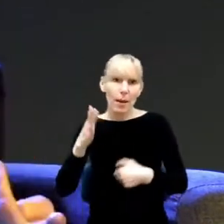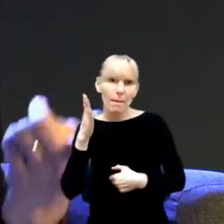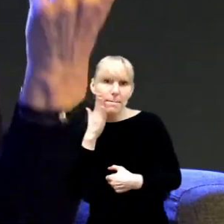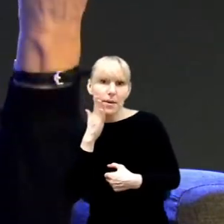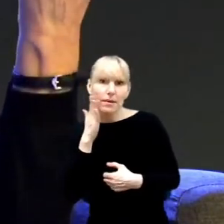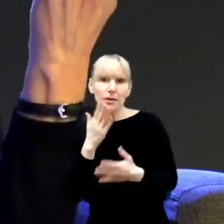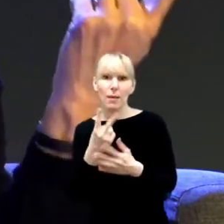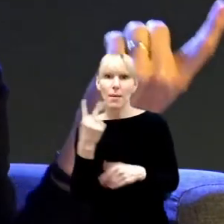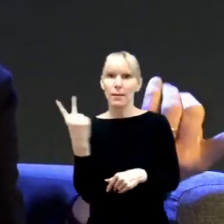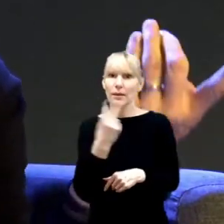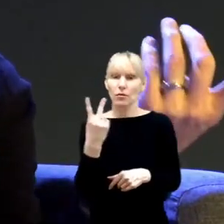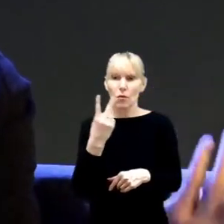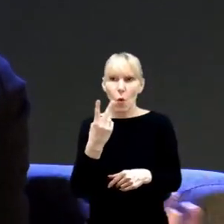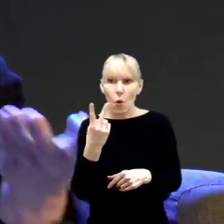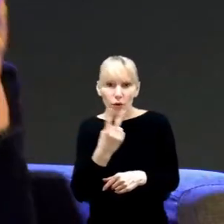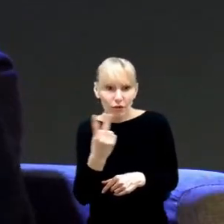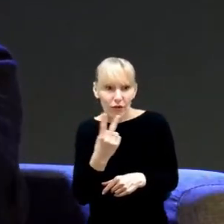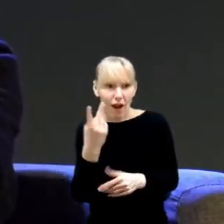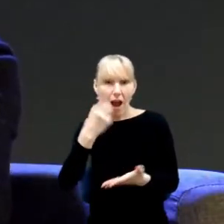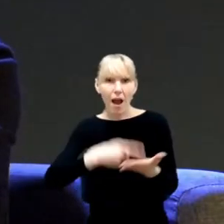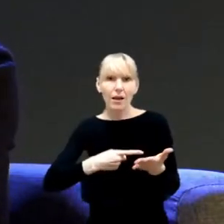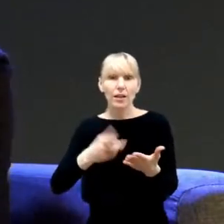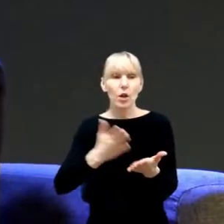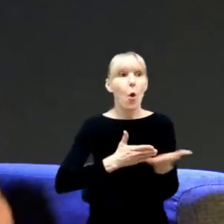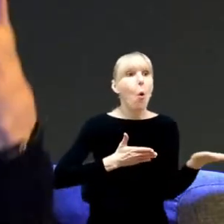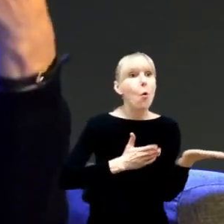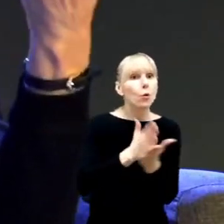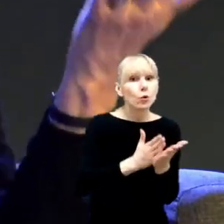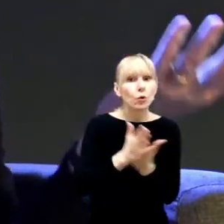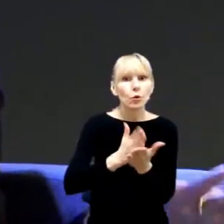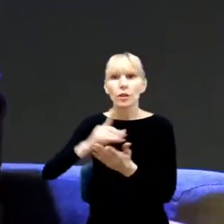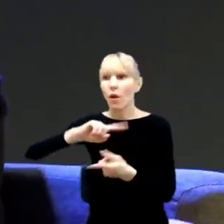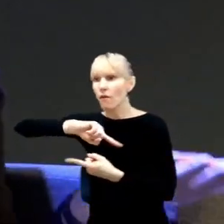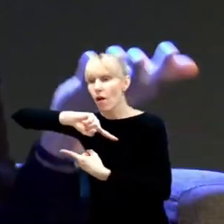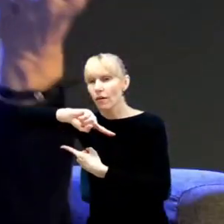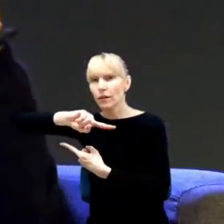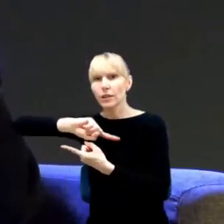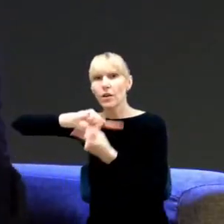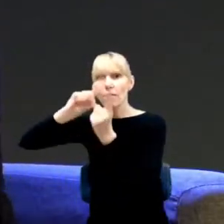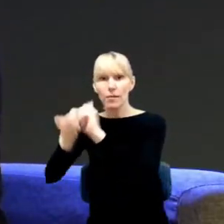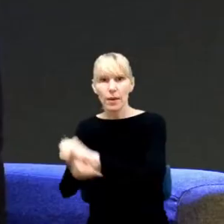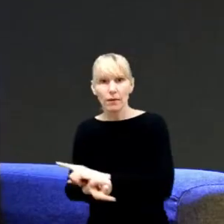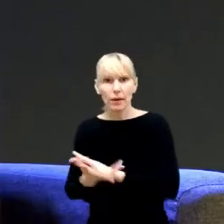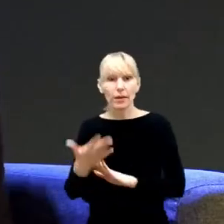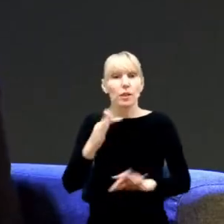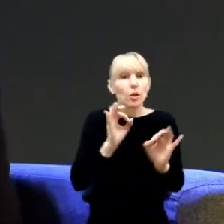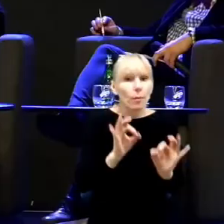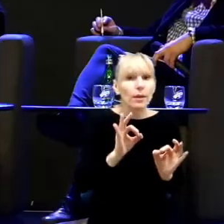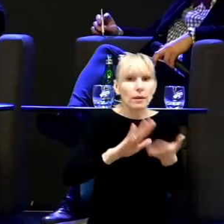że ma naturę użytkową i wymienną, czyli jest dobrem rynkowym, jest dobrem użytkowym.